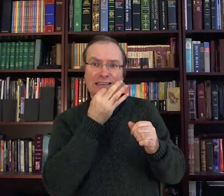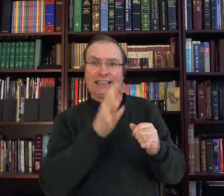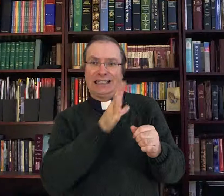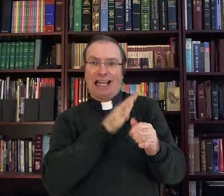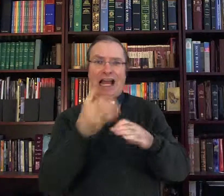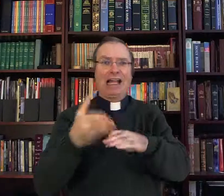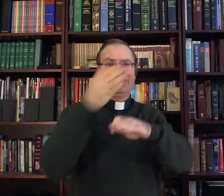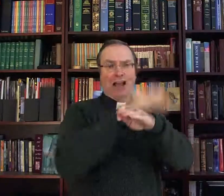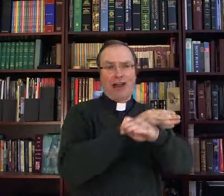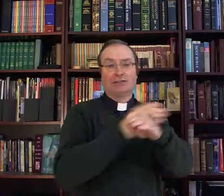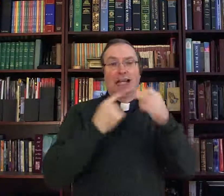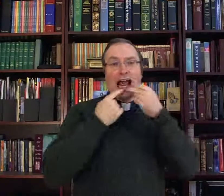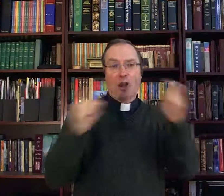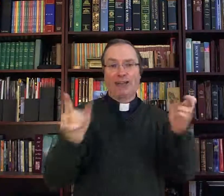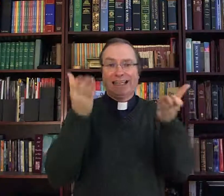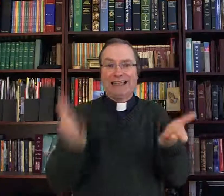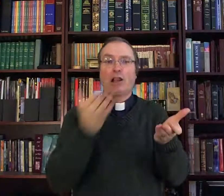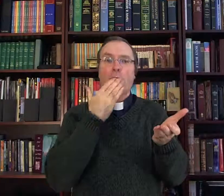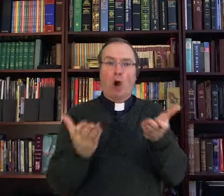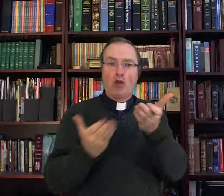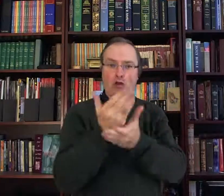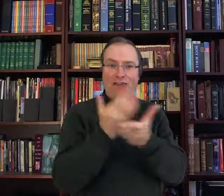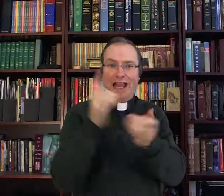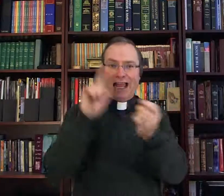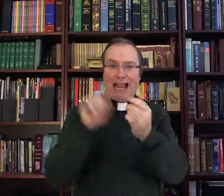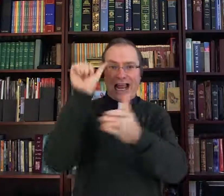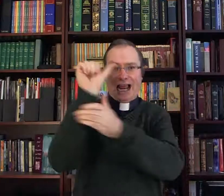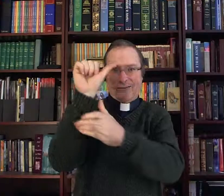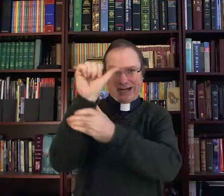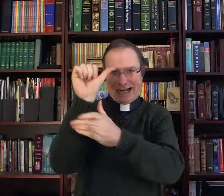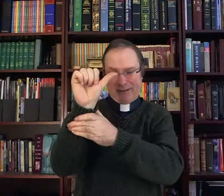et elle a d’avance annoncé cette bonne nouvelle à Abraham: